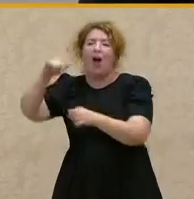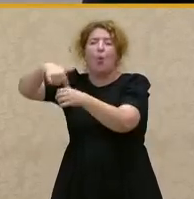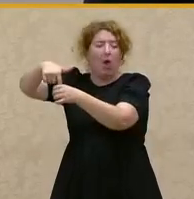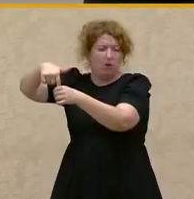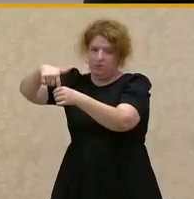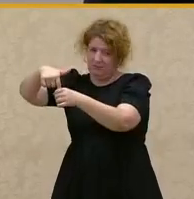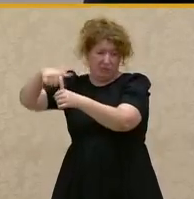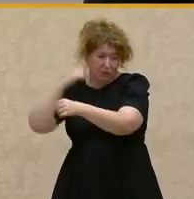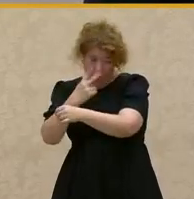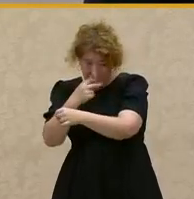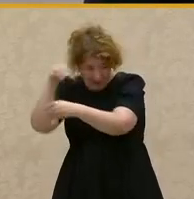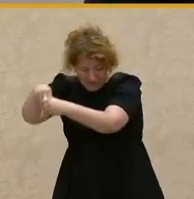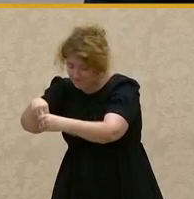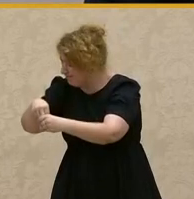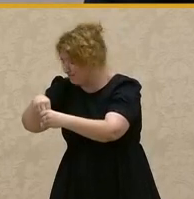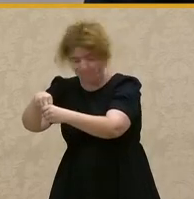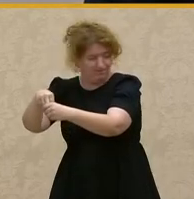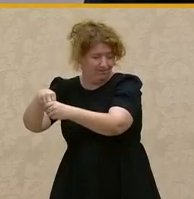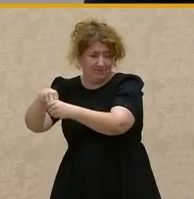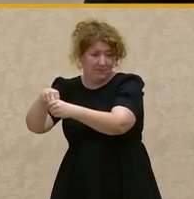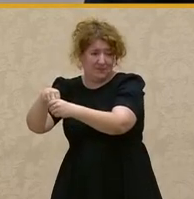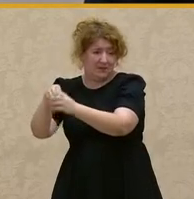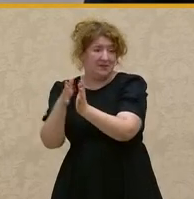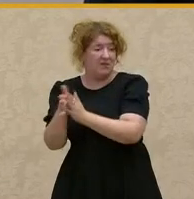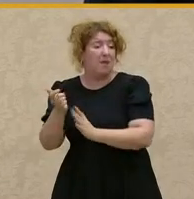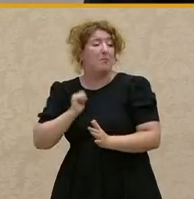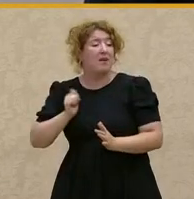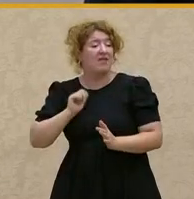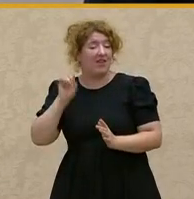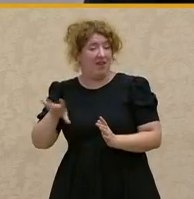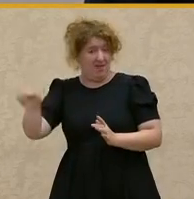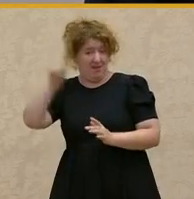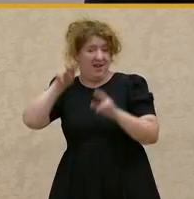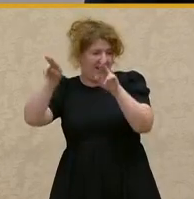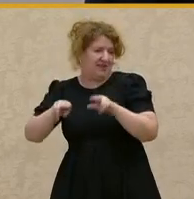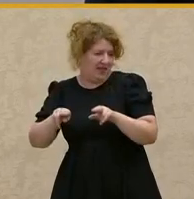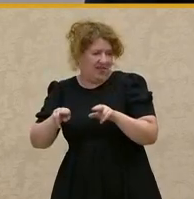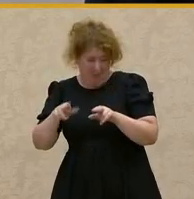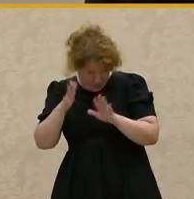con sordoceguera. Porque todo eso va en beneficio de esa residencia, no en beneficio de la atención